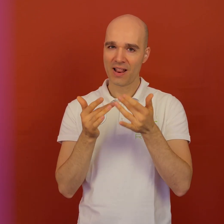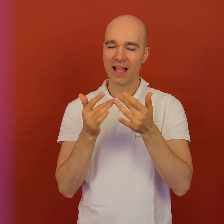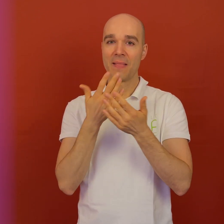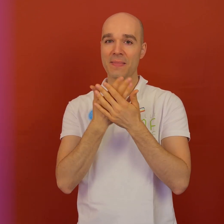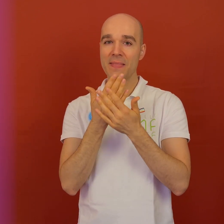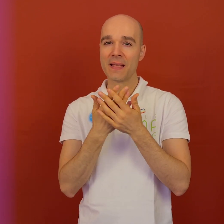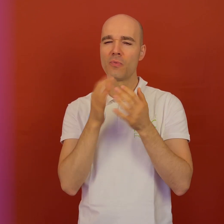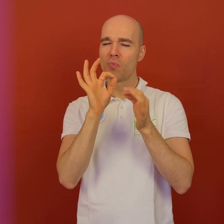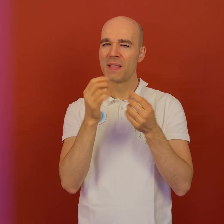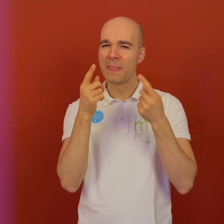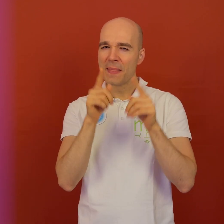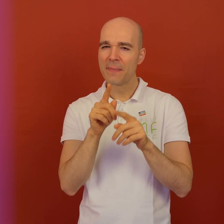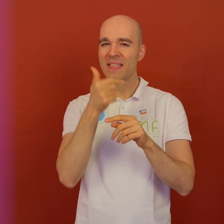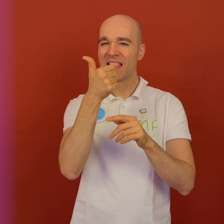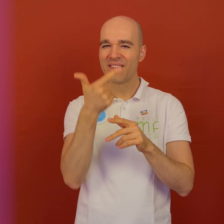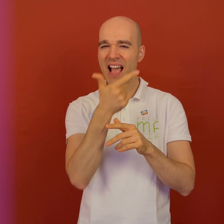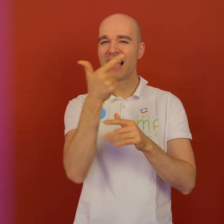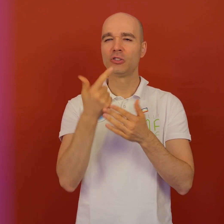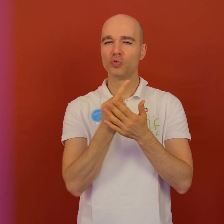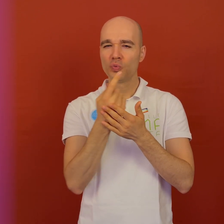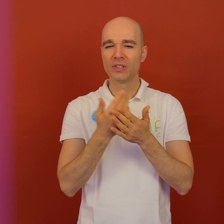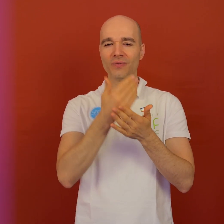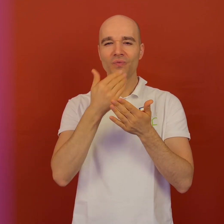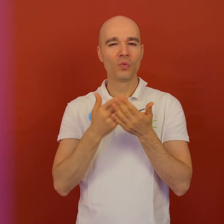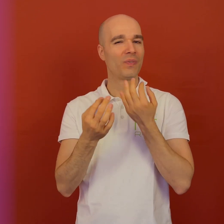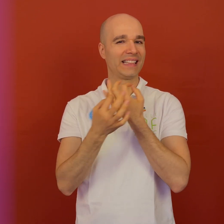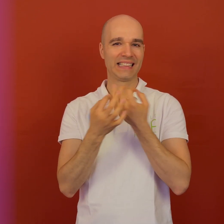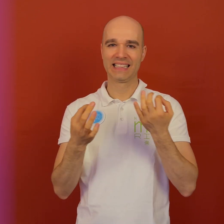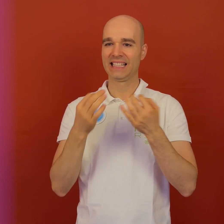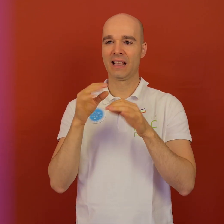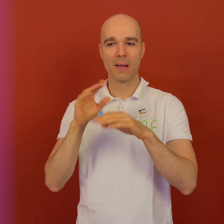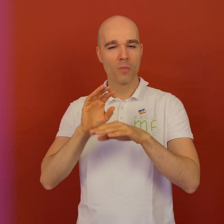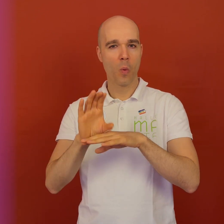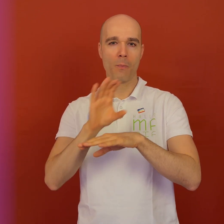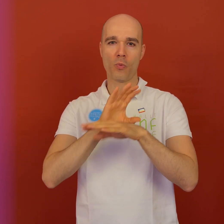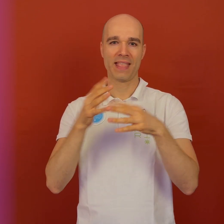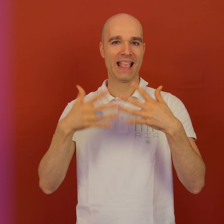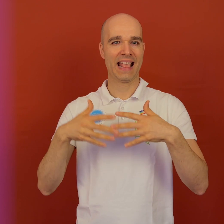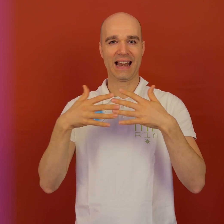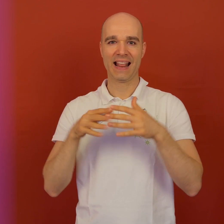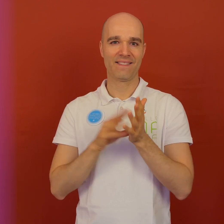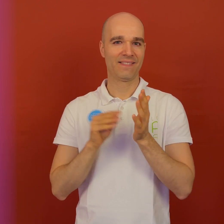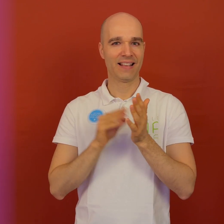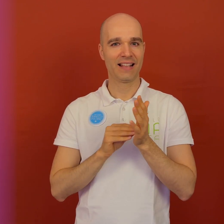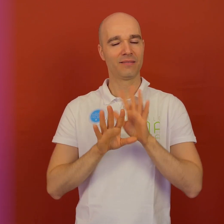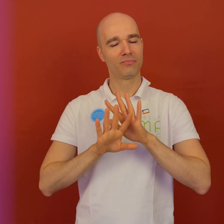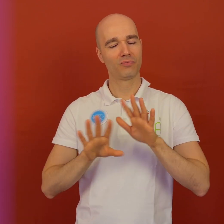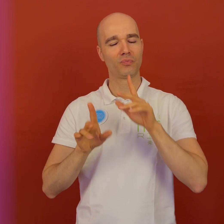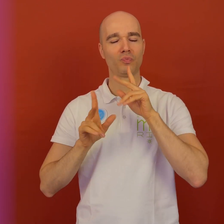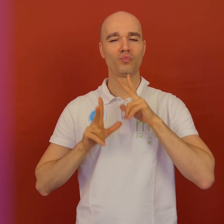Deshalb wird empfohlen, zwei Stunden vor dem Schlafengehen keine elektronischen Geräte mehr zu verwenden.